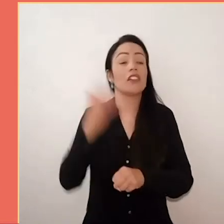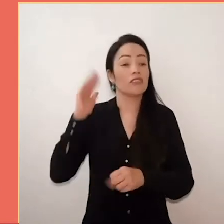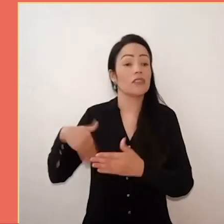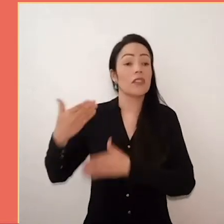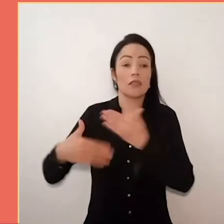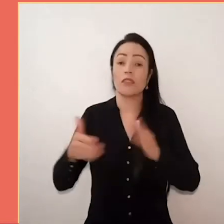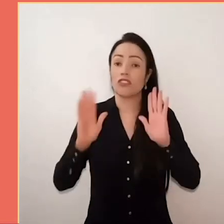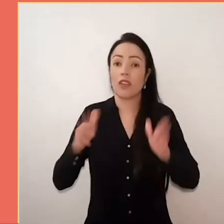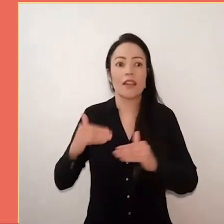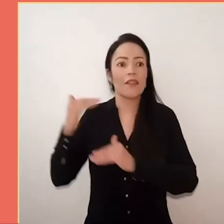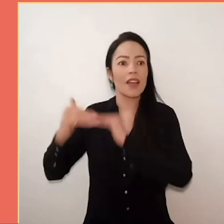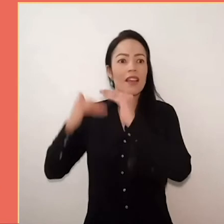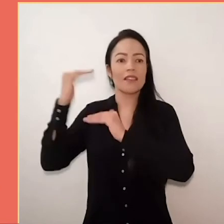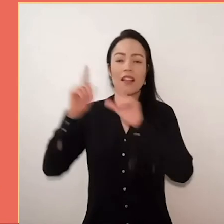crescendo nesse aspecto.